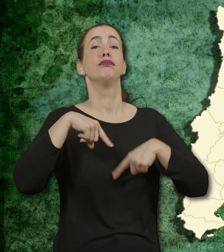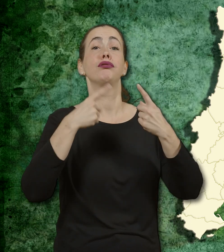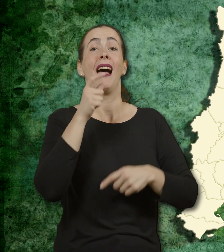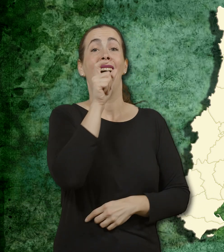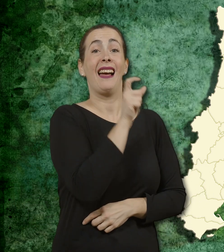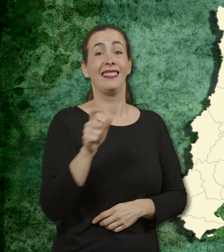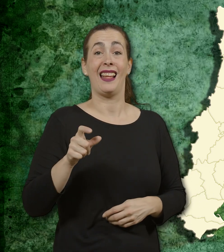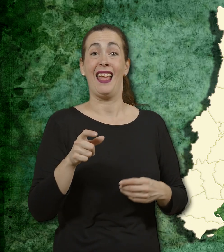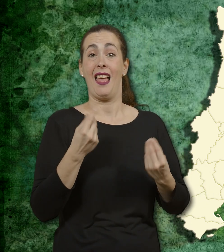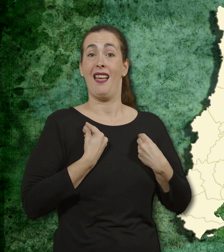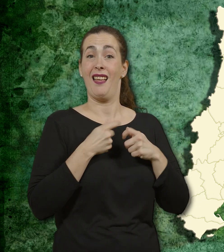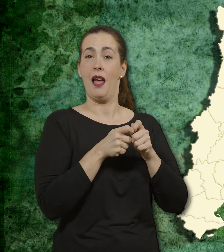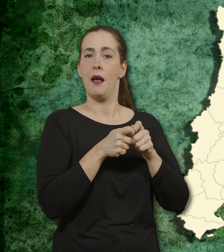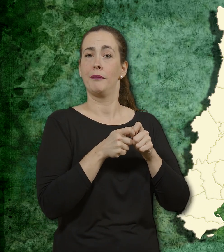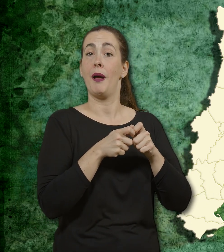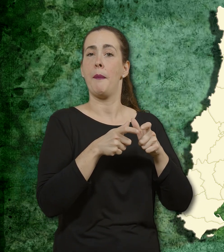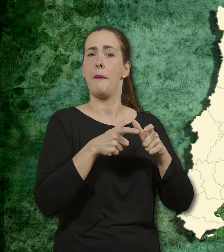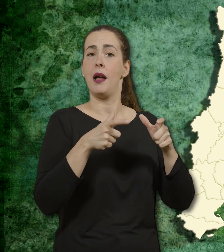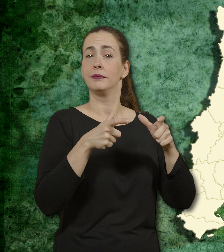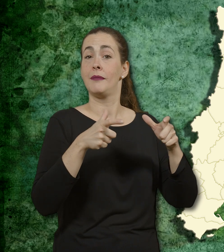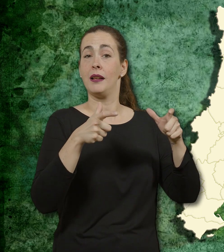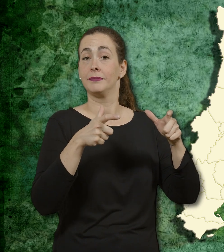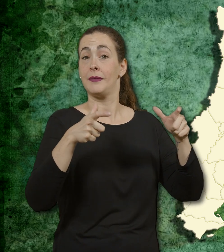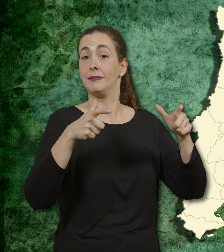Amb el creixement demogràfic, la població es va anar estenent